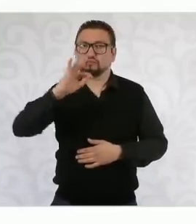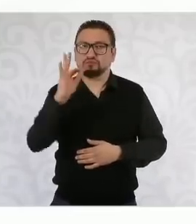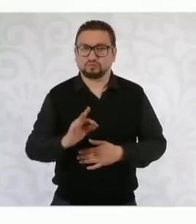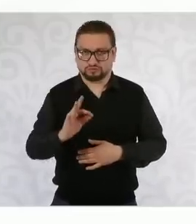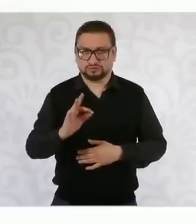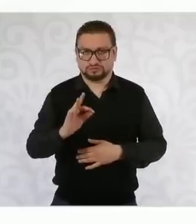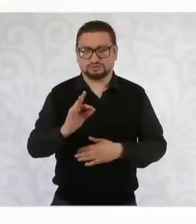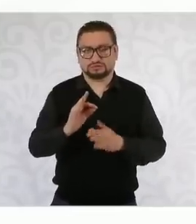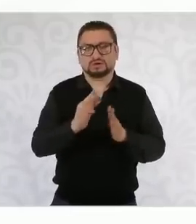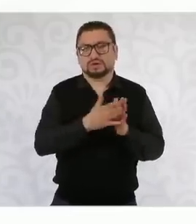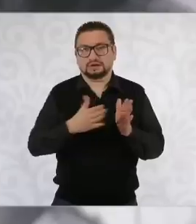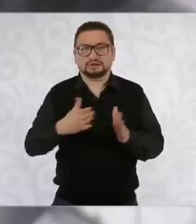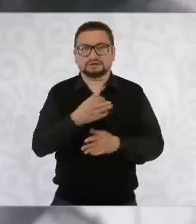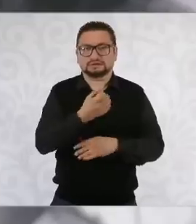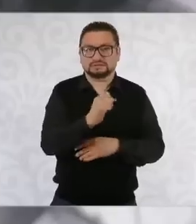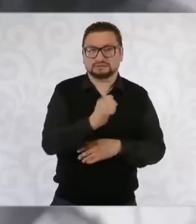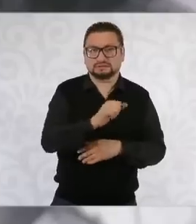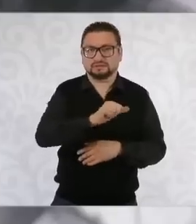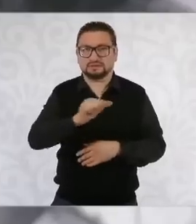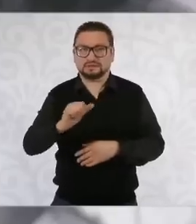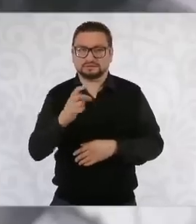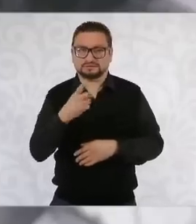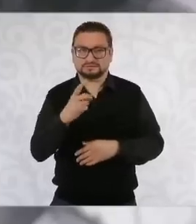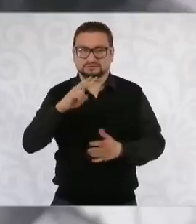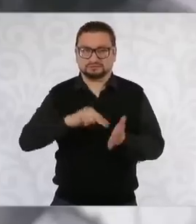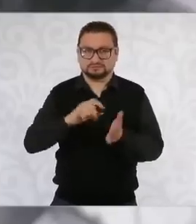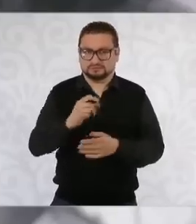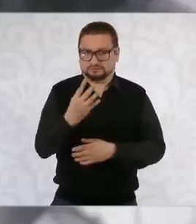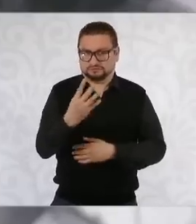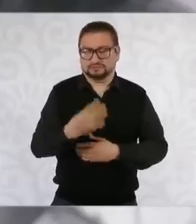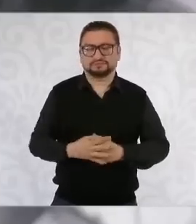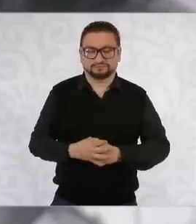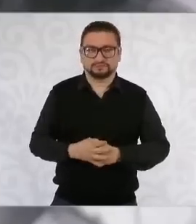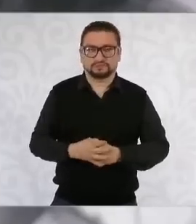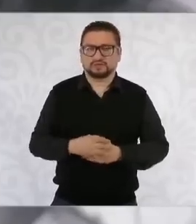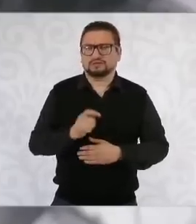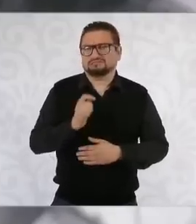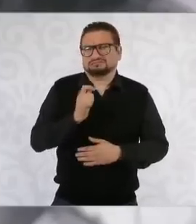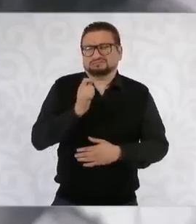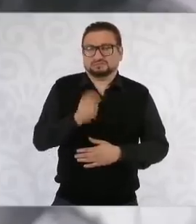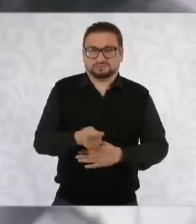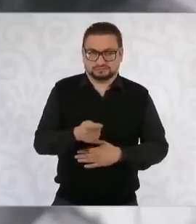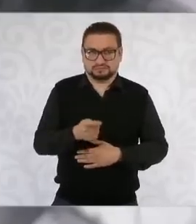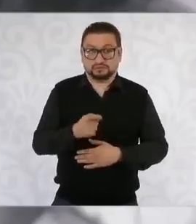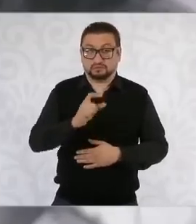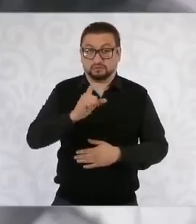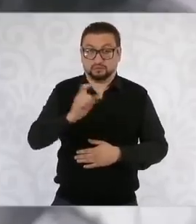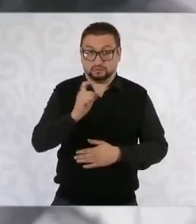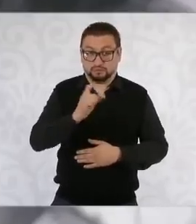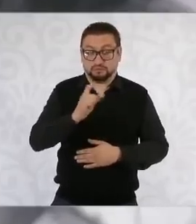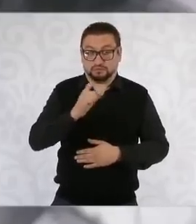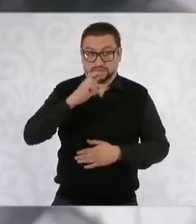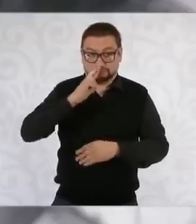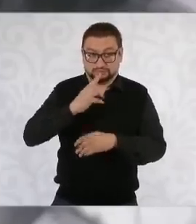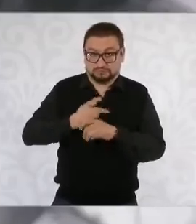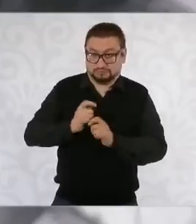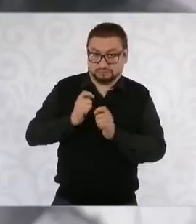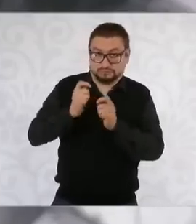septiembre y diciembre del 2024 Es decir desde el inicio de la administración de la presidenta la